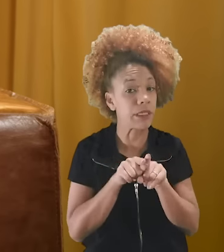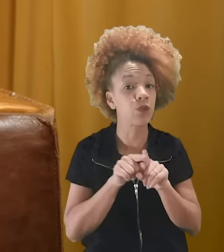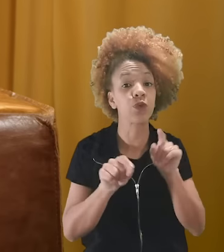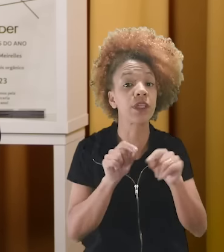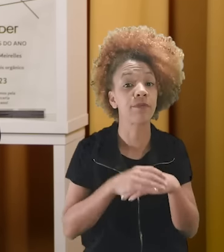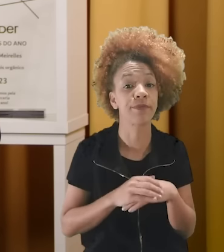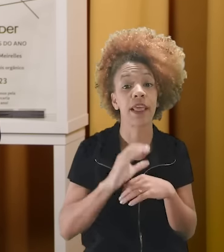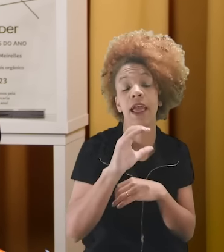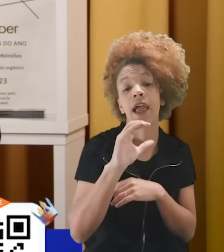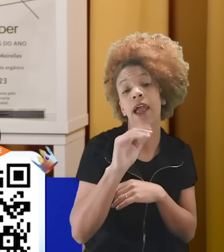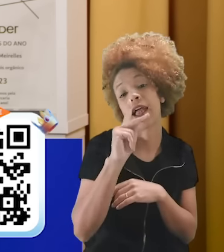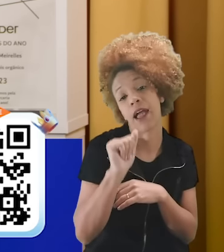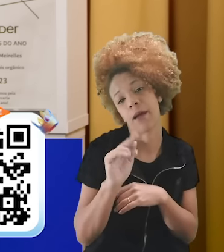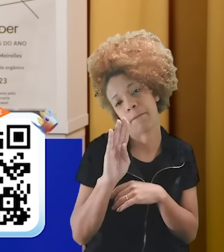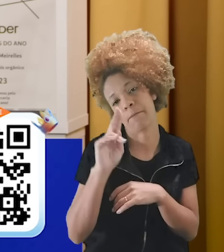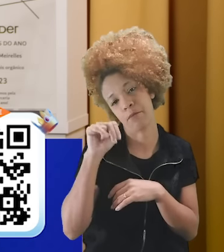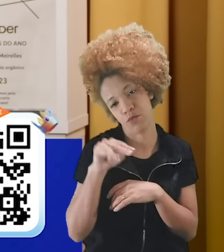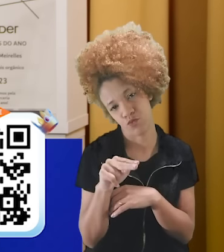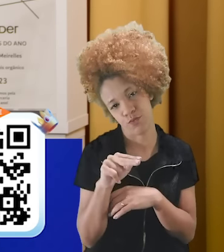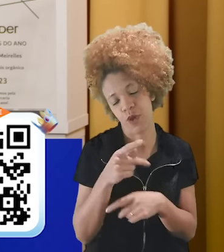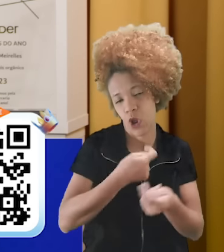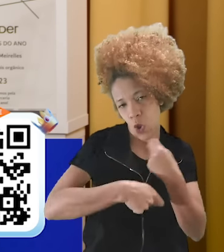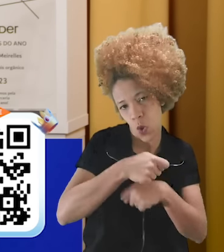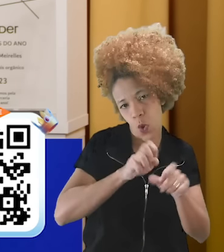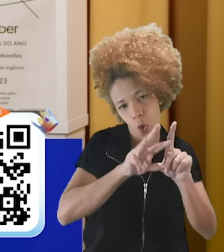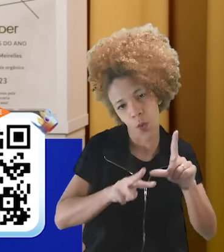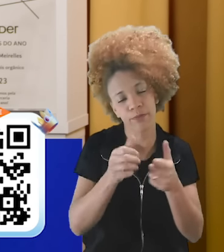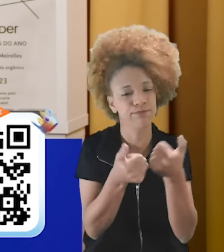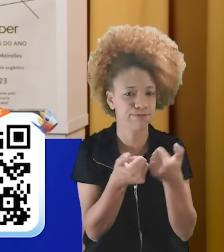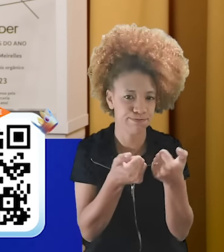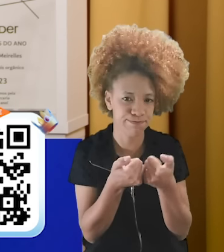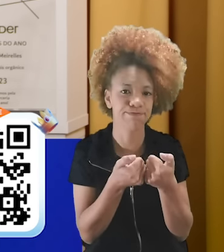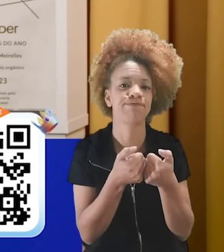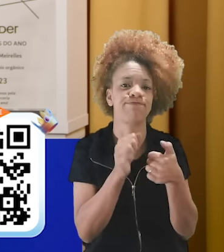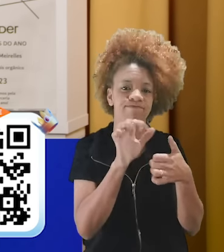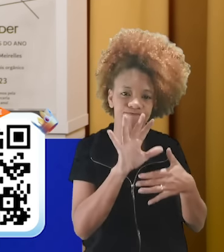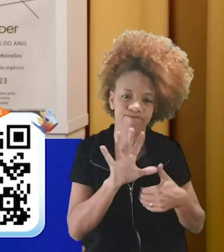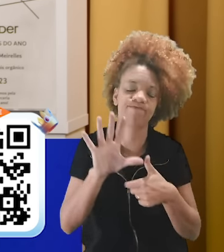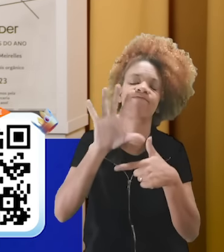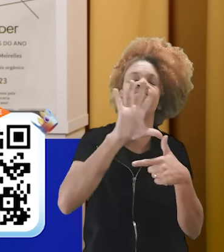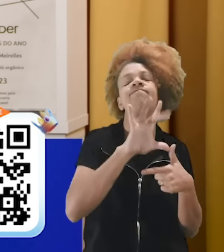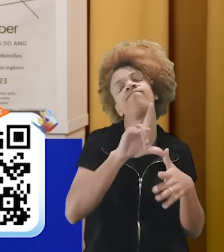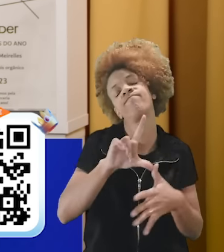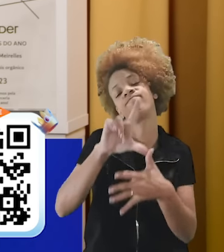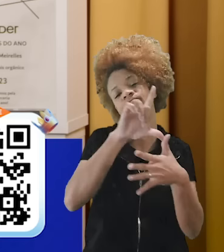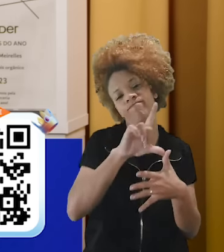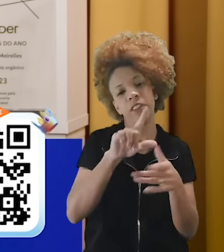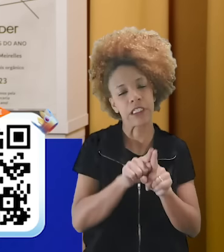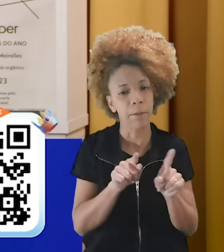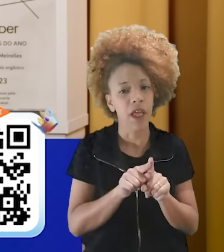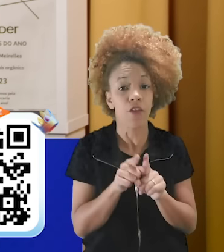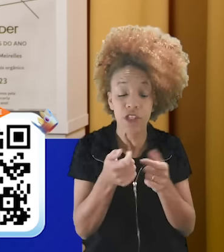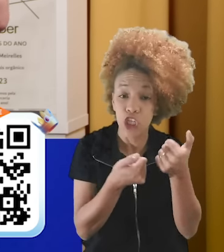de KaBuM KaBuM é o maior e-commerce de games da América Latina você que joga videogame você que tá